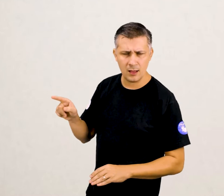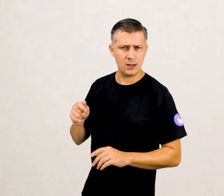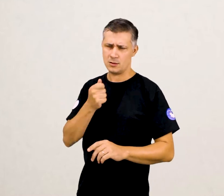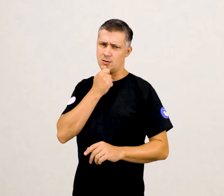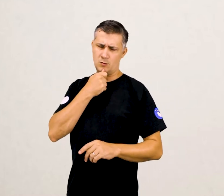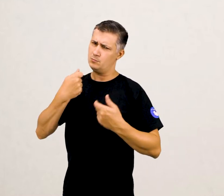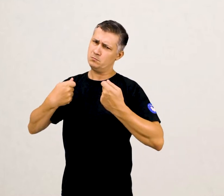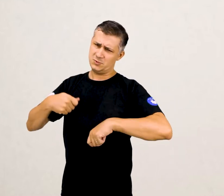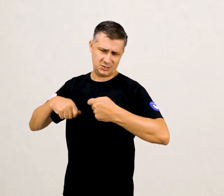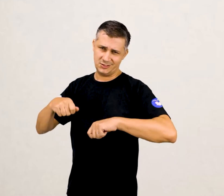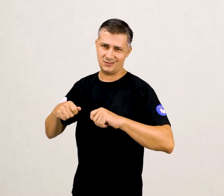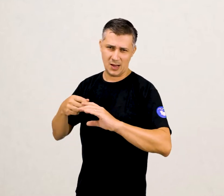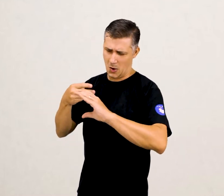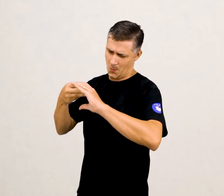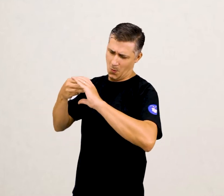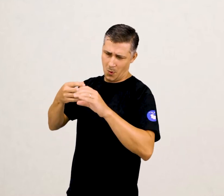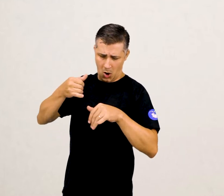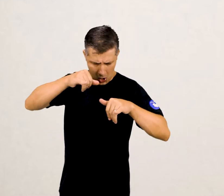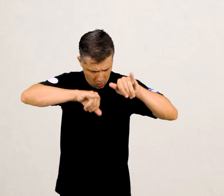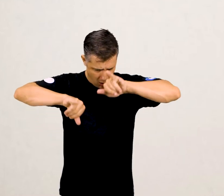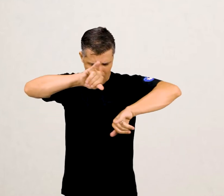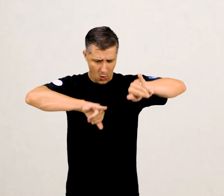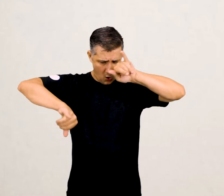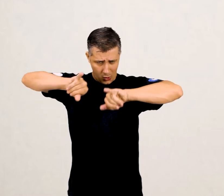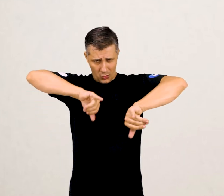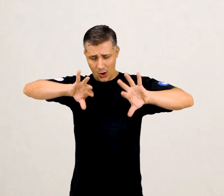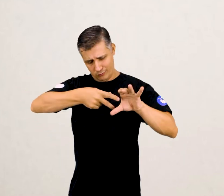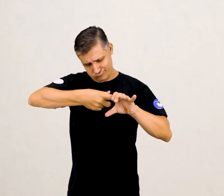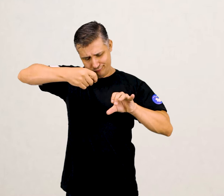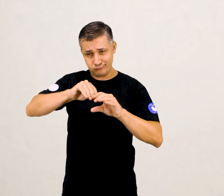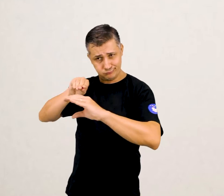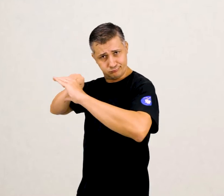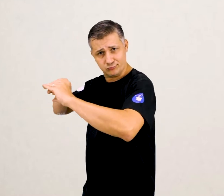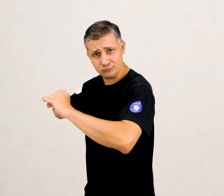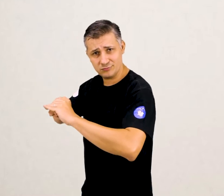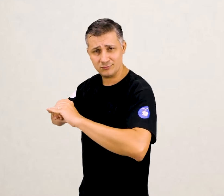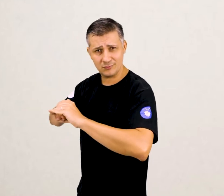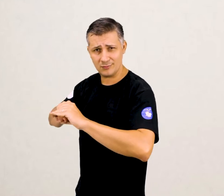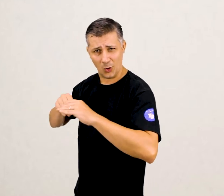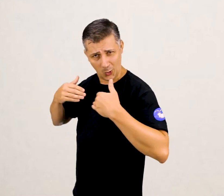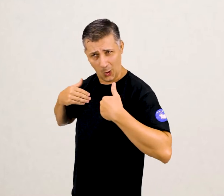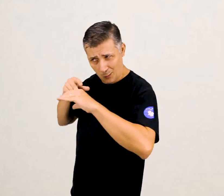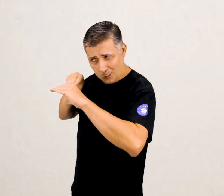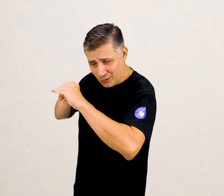as células do paciente em laboratório, para reinseri-las posteriormente no corpo.